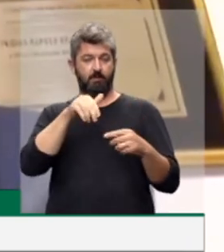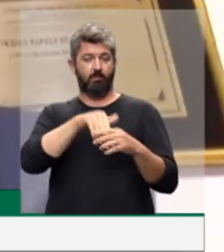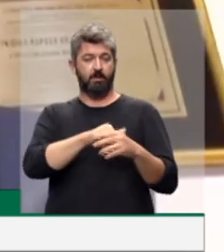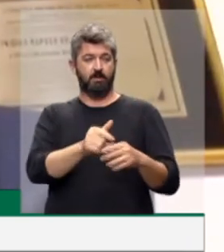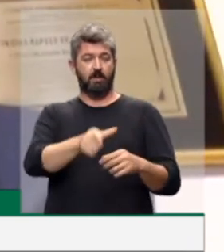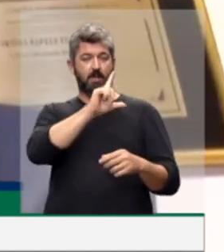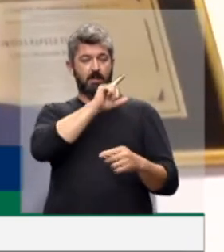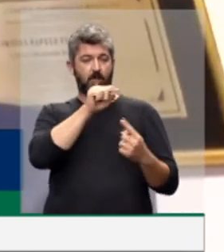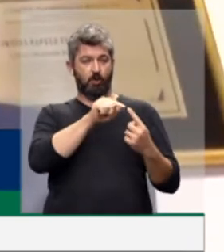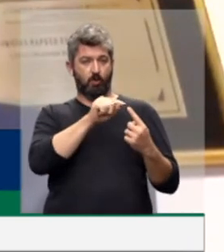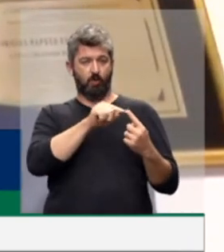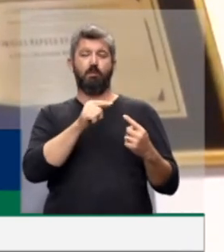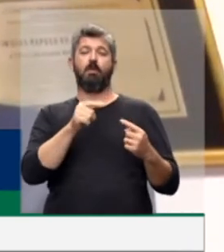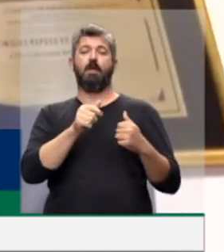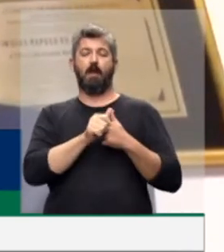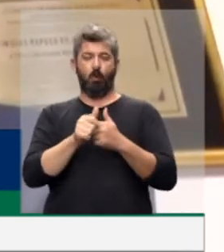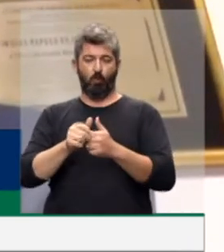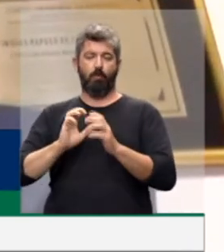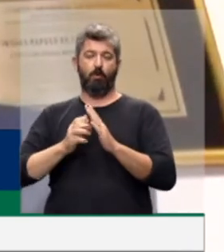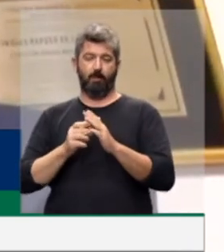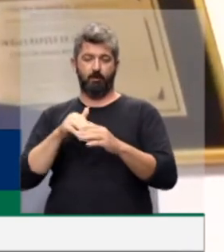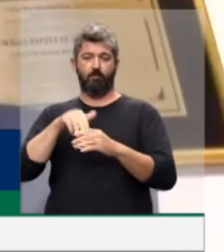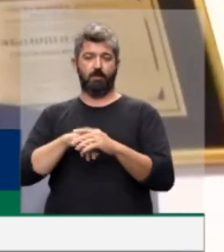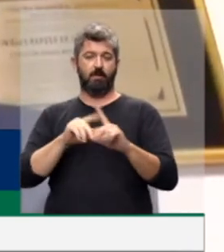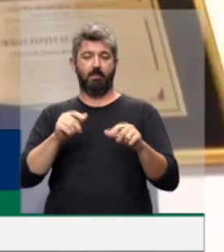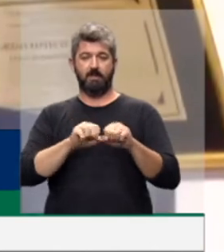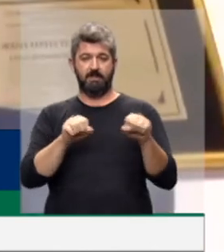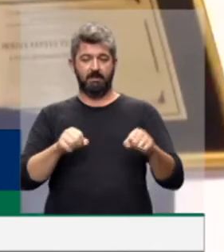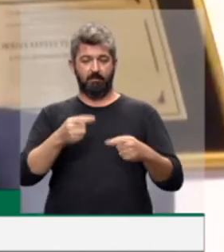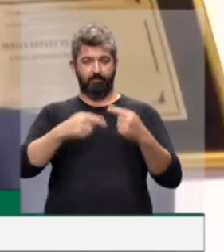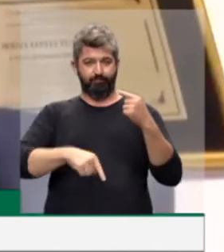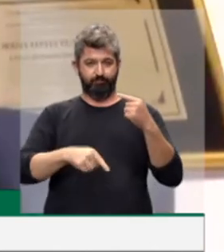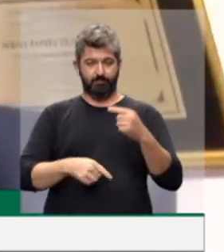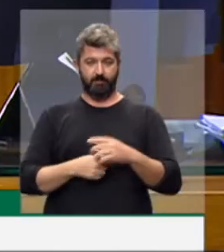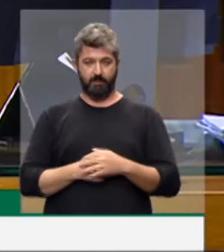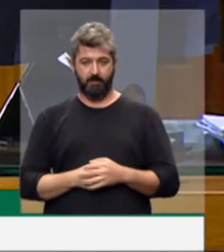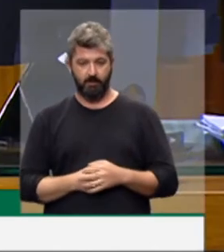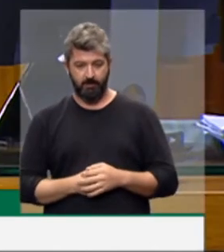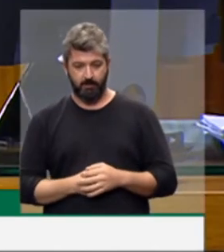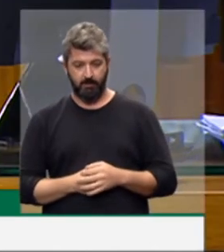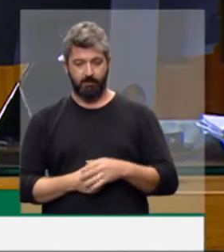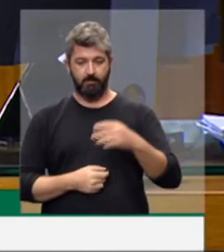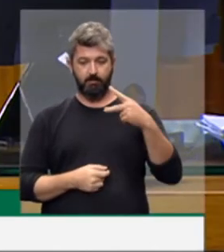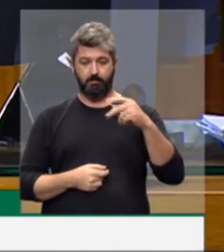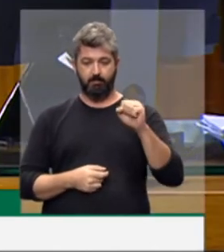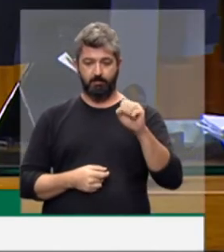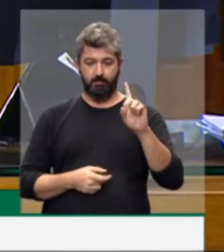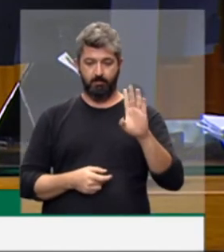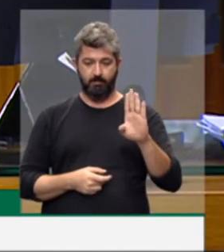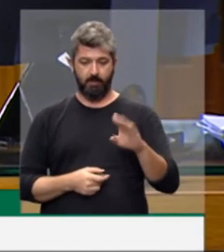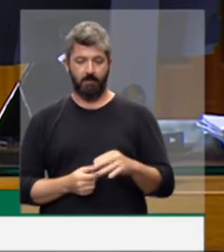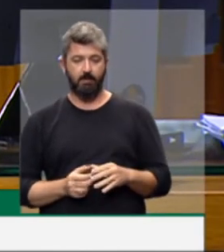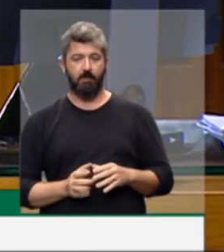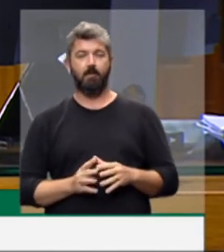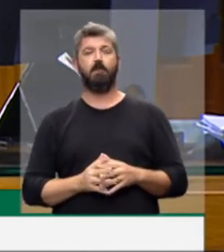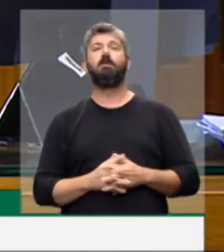VOTA SIM, MAS EU GOSTARIA DE JUSTIFICAR O DEPUTADO JORGE BRAZ, NA VOTAÇÃO ANTERIOR VOTOU CONFORME A ORIENTAÇÃO DO PARTIDO. OBRIGADO.